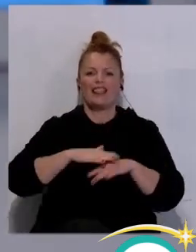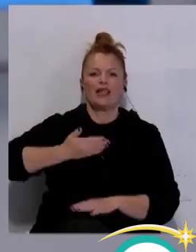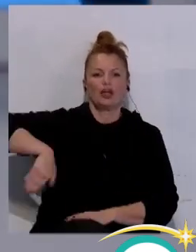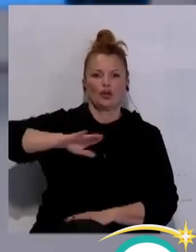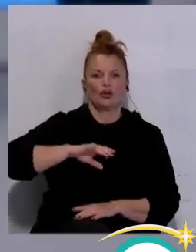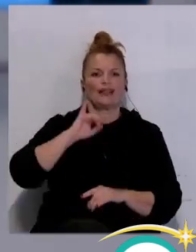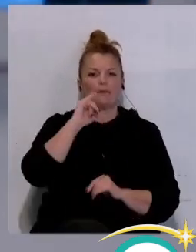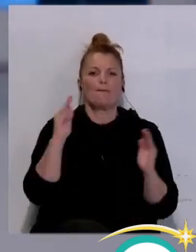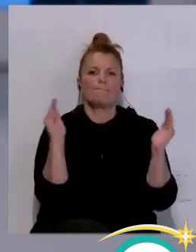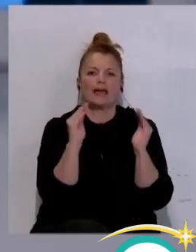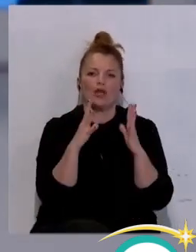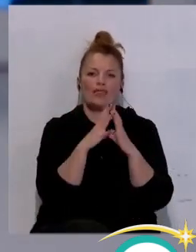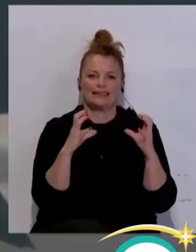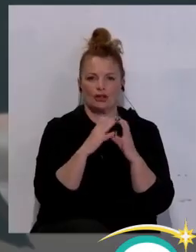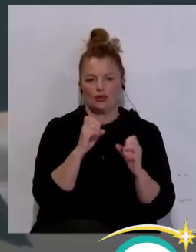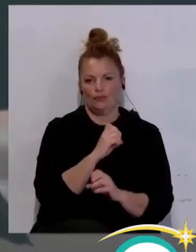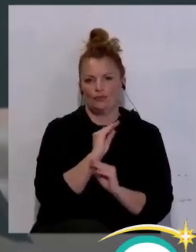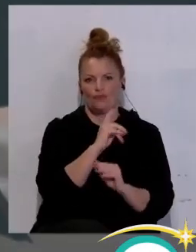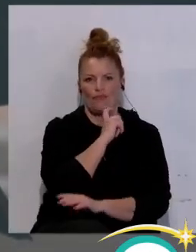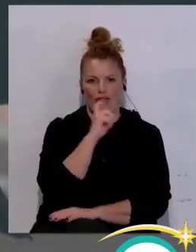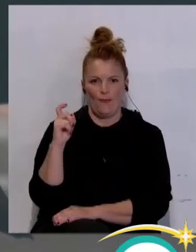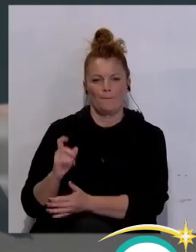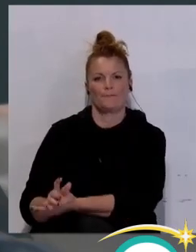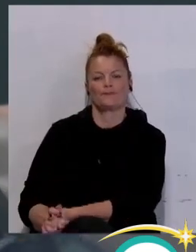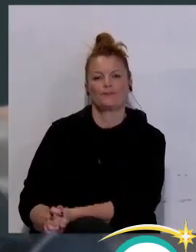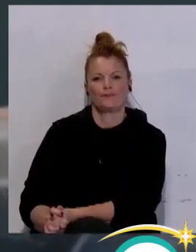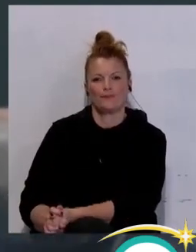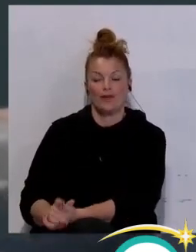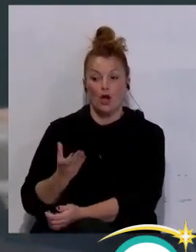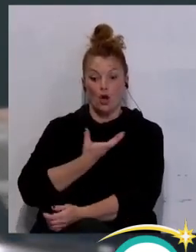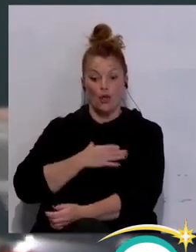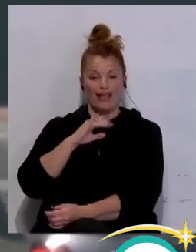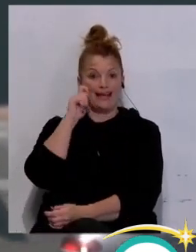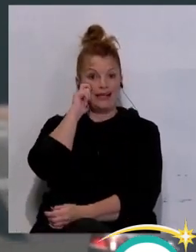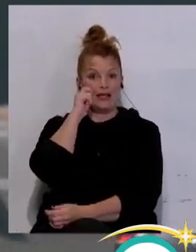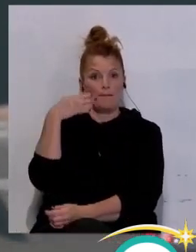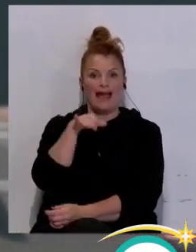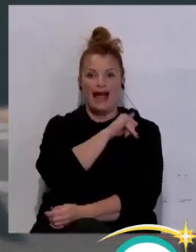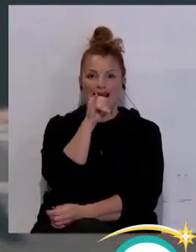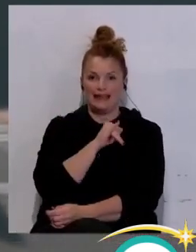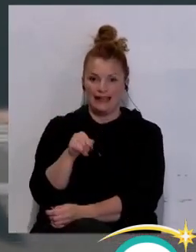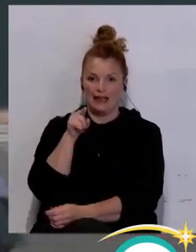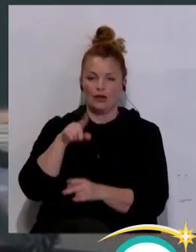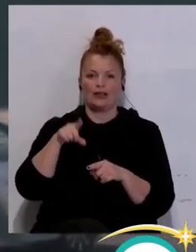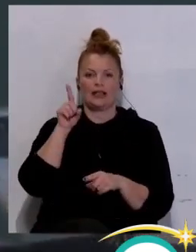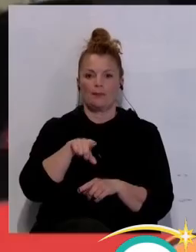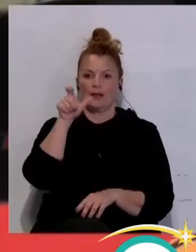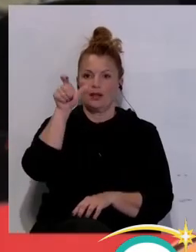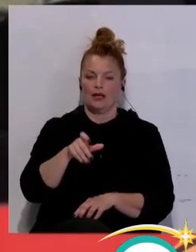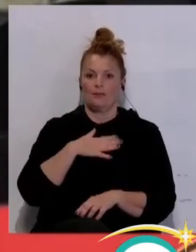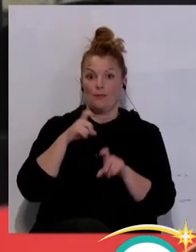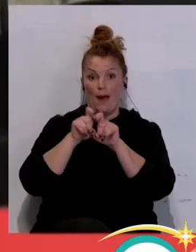deseo la concejala de turismo Beatriz gandullo y el director de operaciones de City si in Cádiz